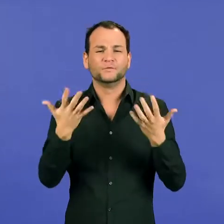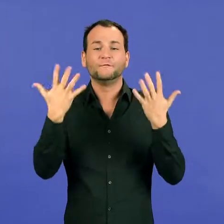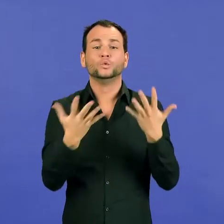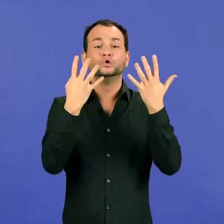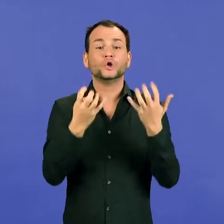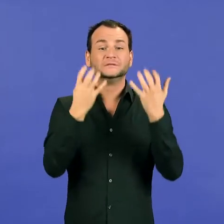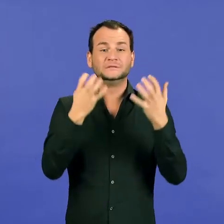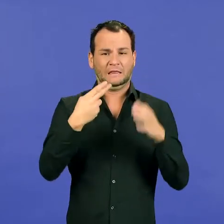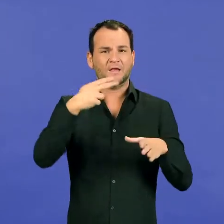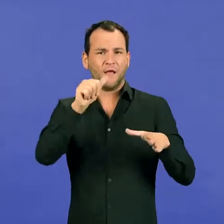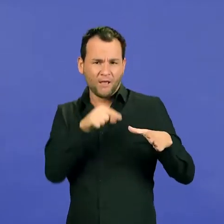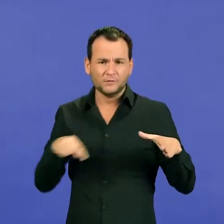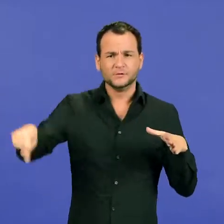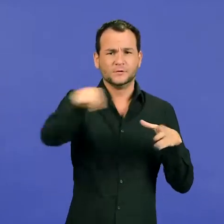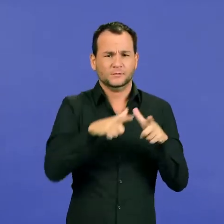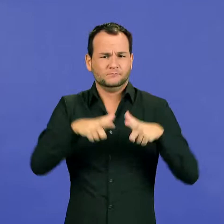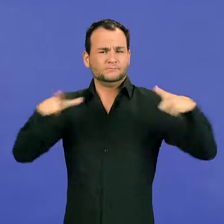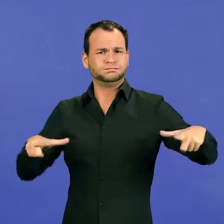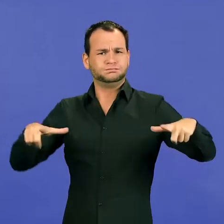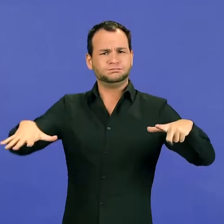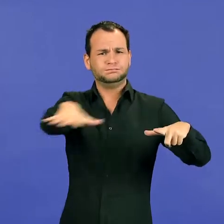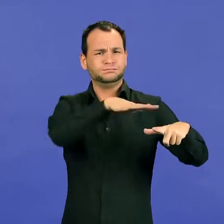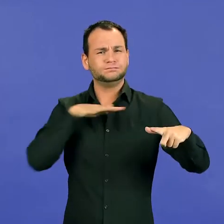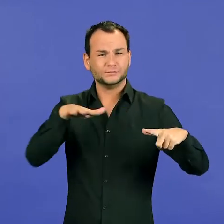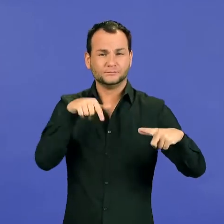Auf dem 95 Hektar großen Gelände